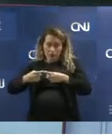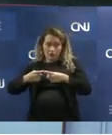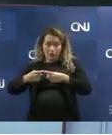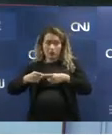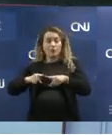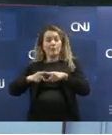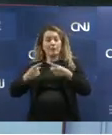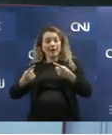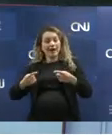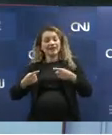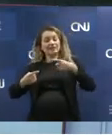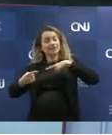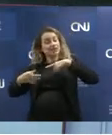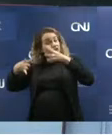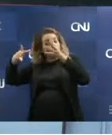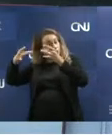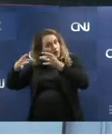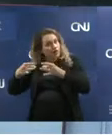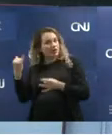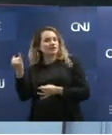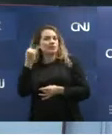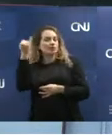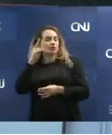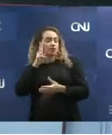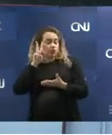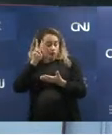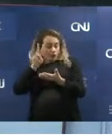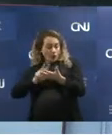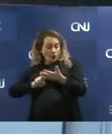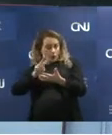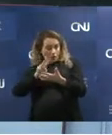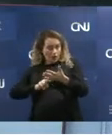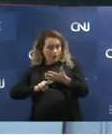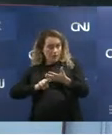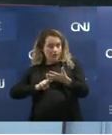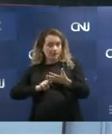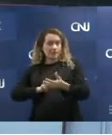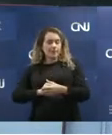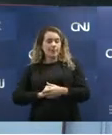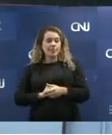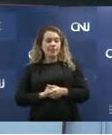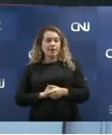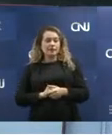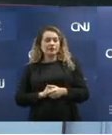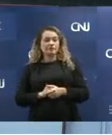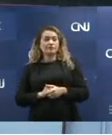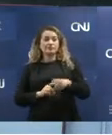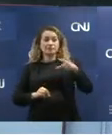bastante relevante é que o que o conselho sempre entende que, uma vez